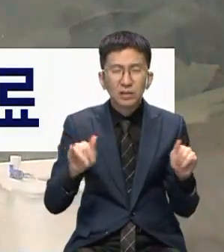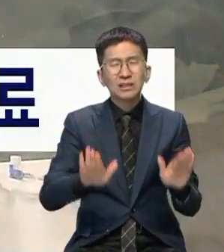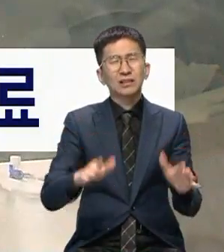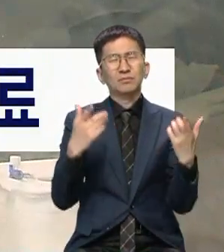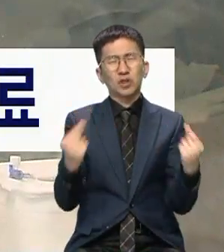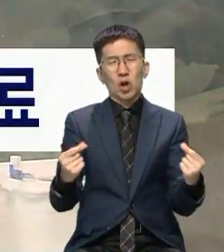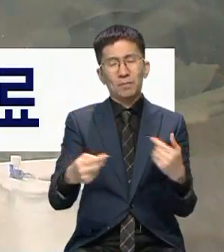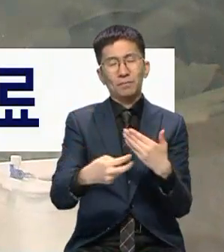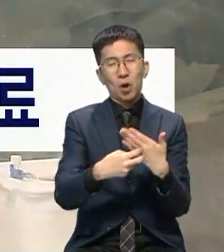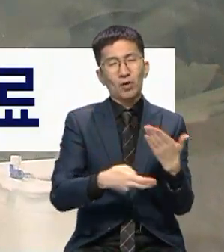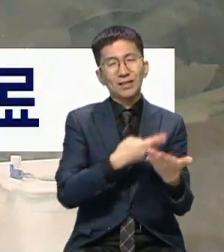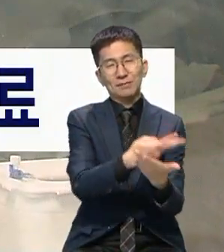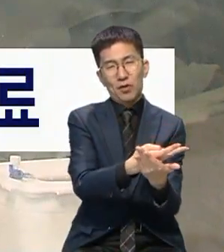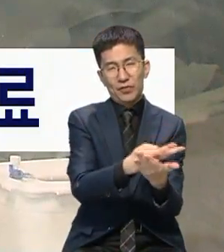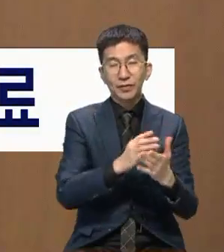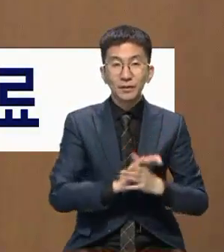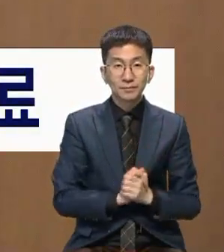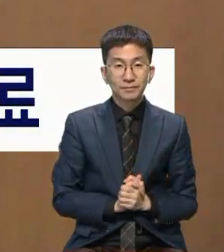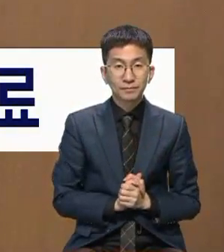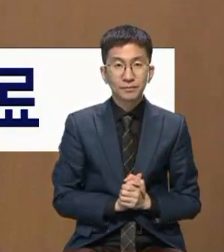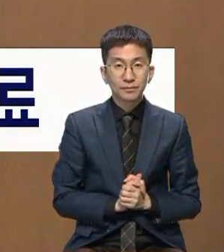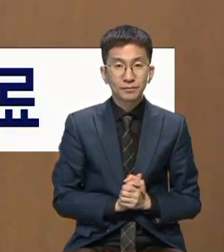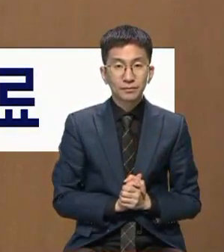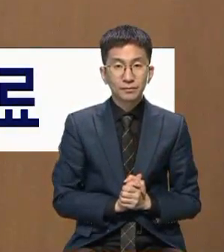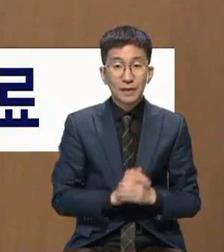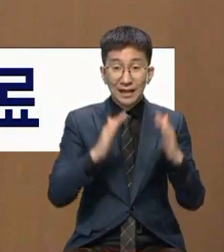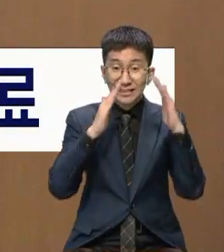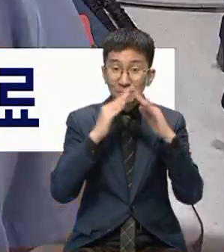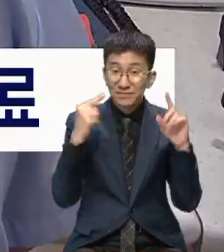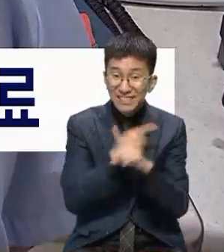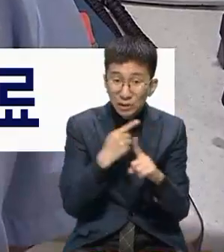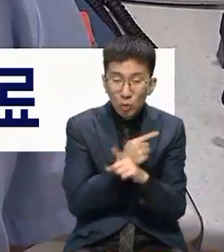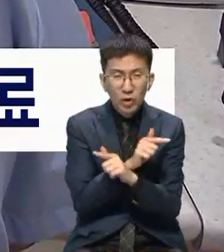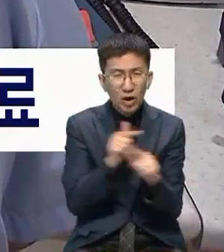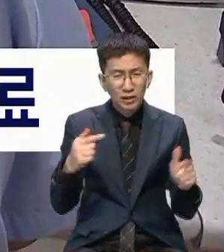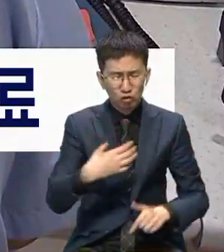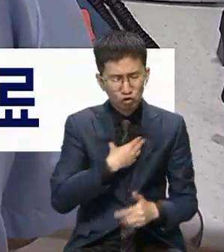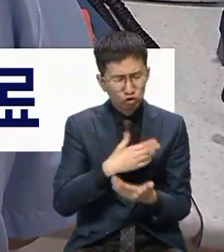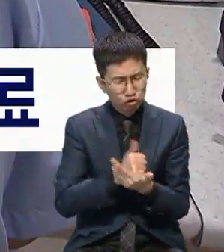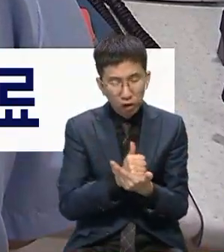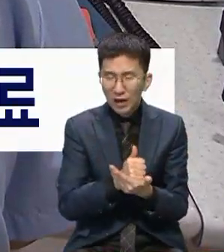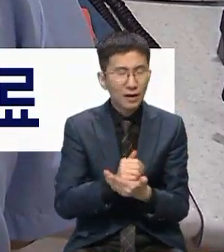받습니다. 재택 치료 중 위중증으로 악화하지 않도록 의료 대응도 적극 나섭니다.